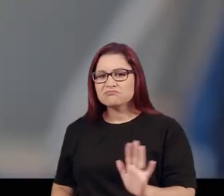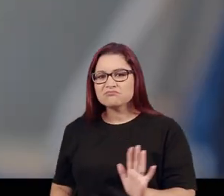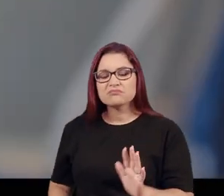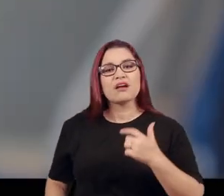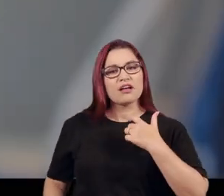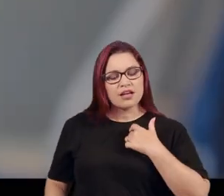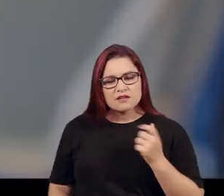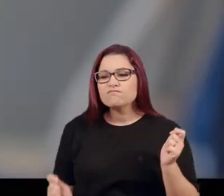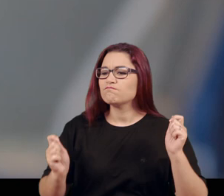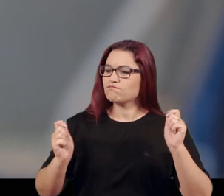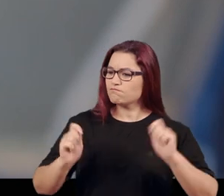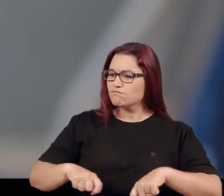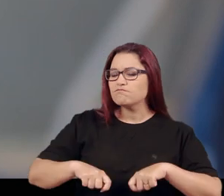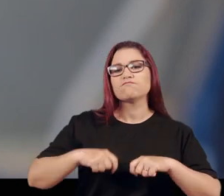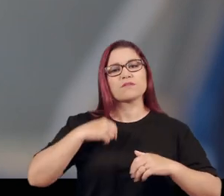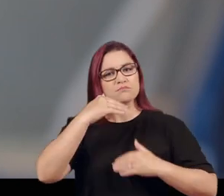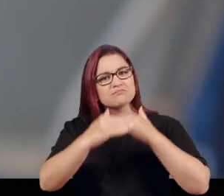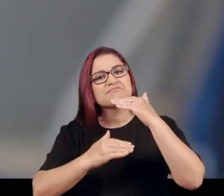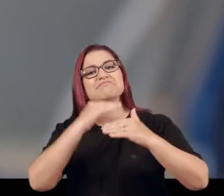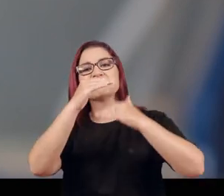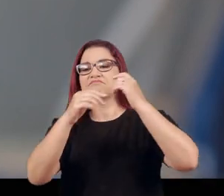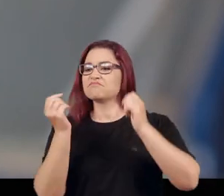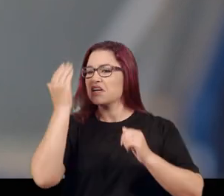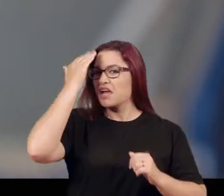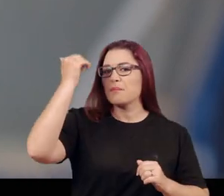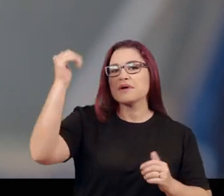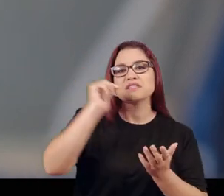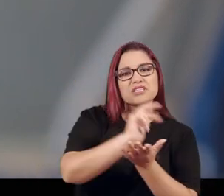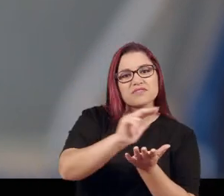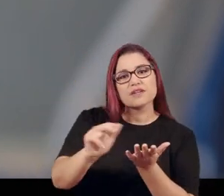e acreditar que elas são coitadas. Elas têm muito potencial e é nisso que a